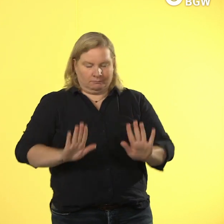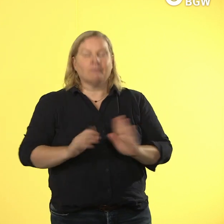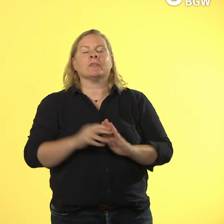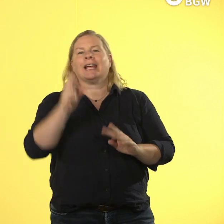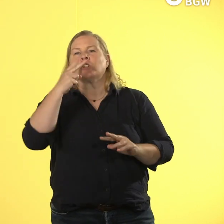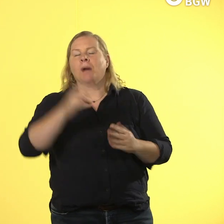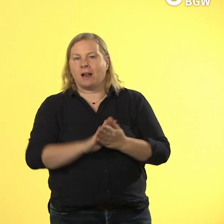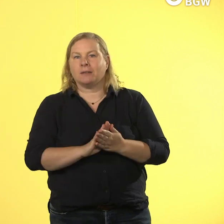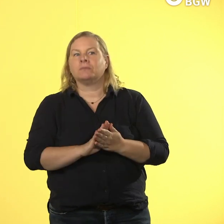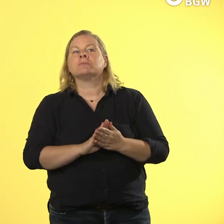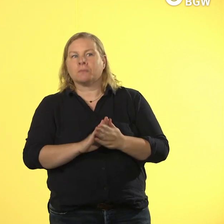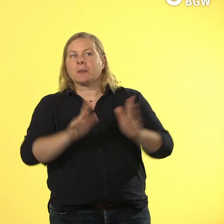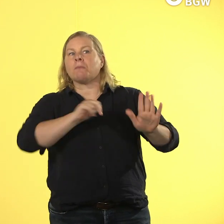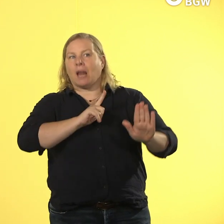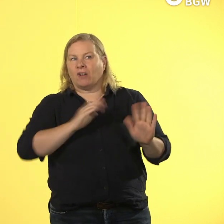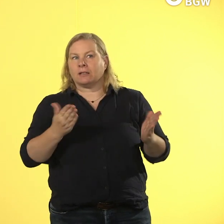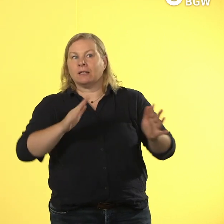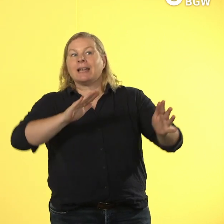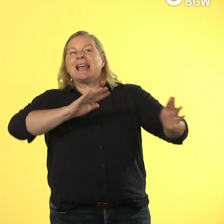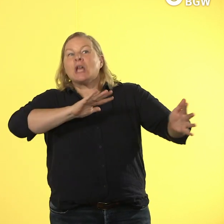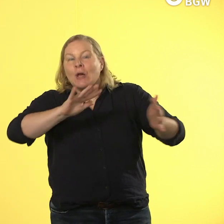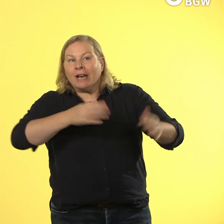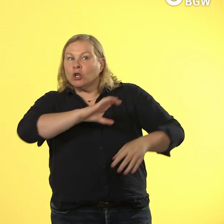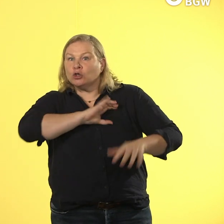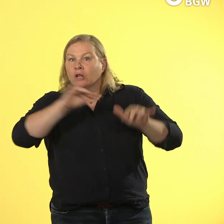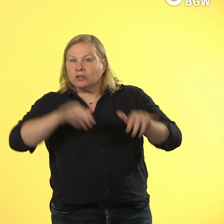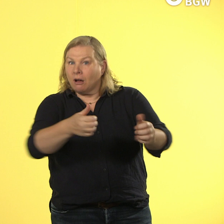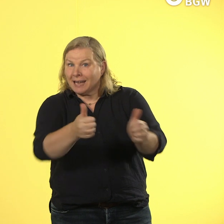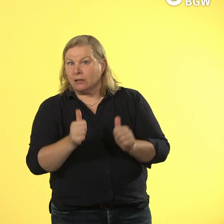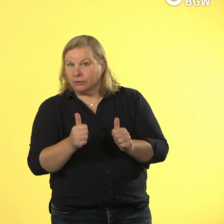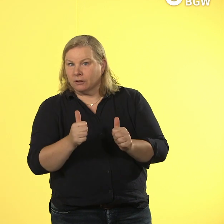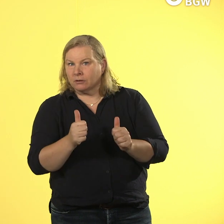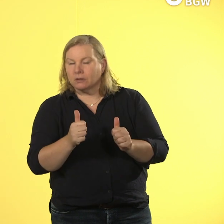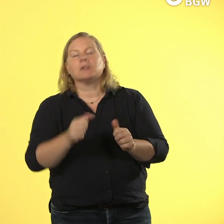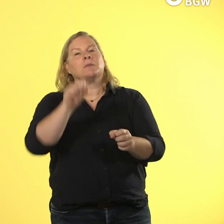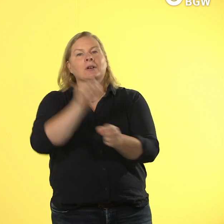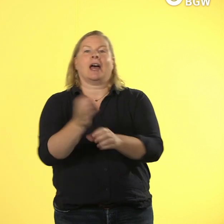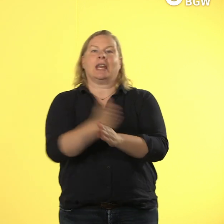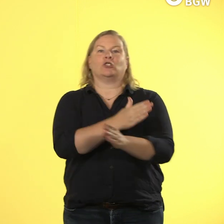Das ist auch eine Entscheidung. Und deswegen ist diese Anfangsintervention, die ich jetzt mit Ihnen gemacht habe, so wichtig: